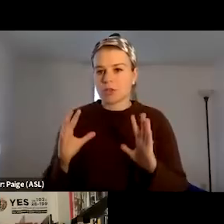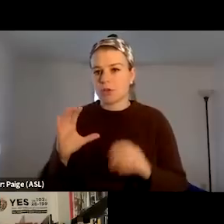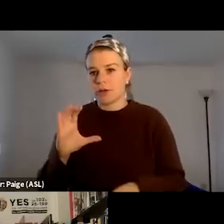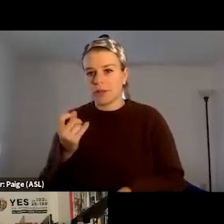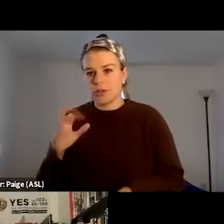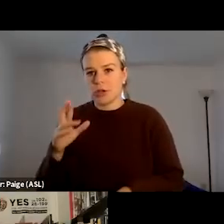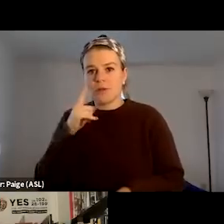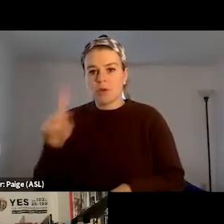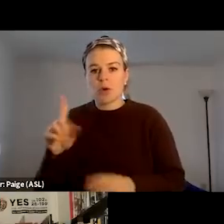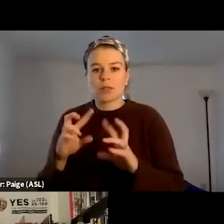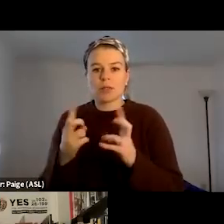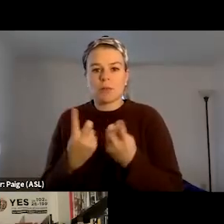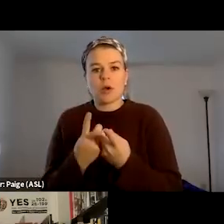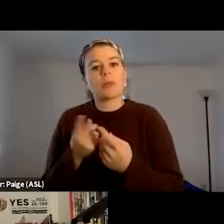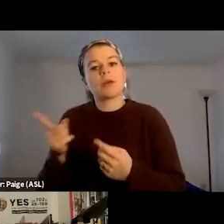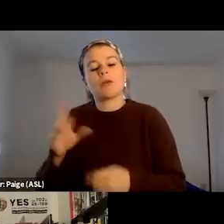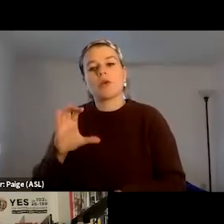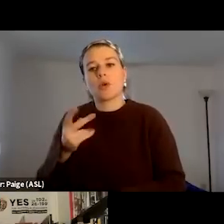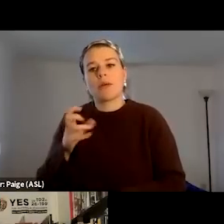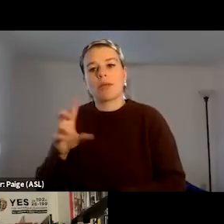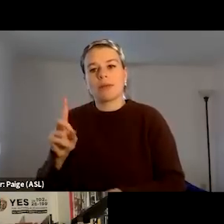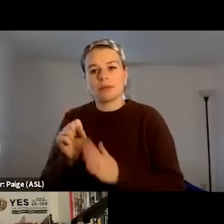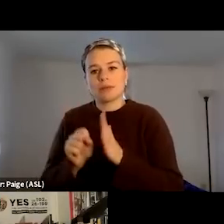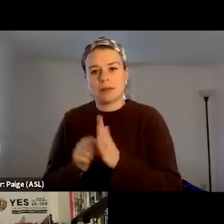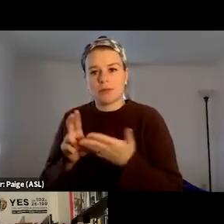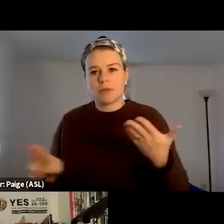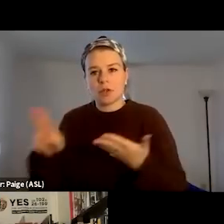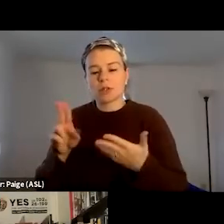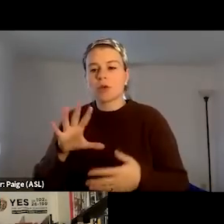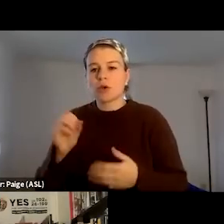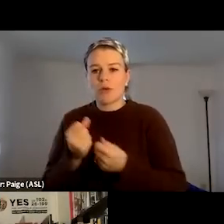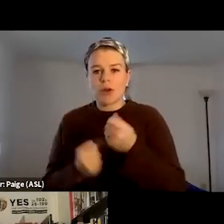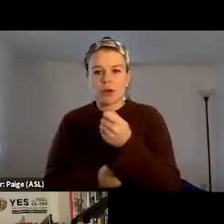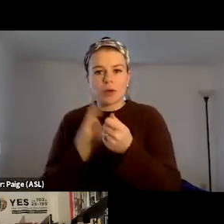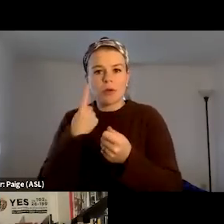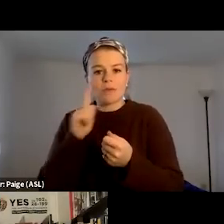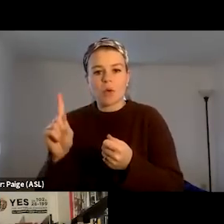en la Universidad Estatal de Portland y cofundador del Colaborativo de Investigación y Acción sobre el Sinhogarismo de su universidad.